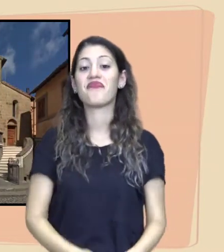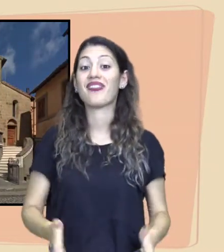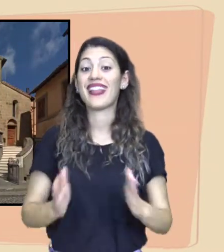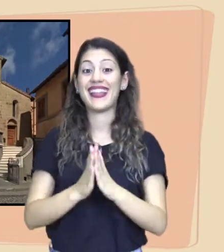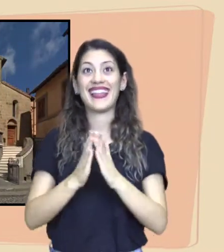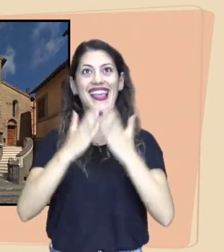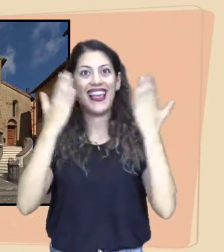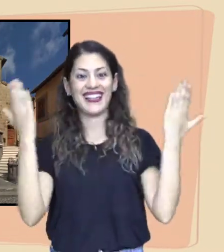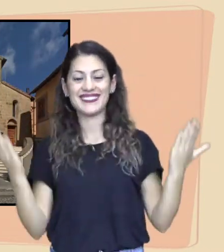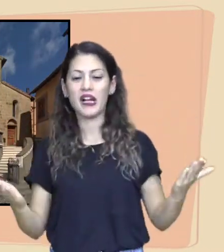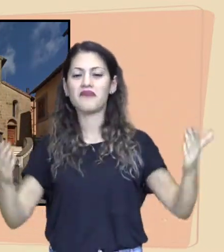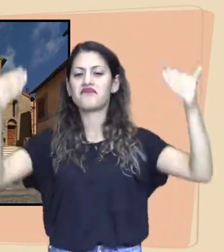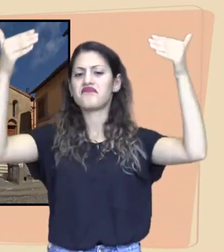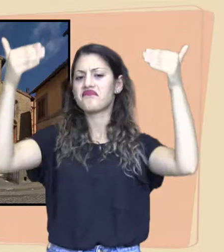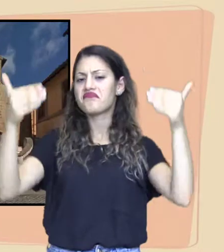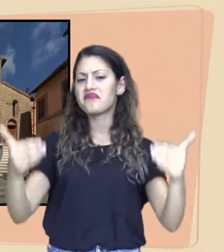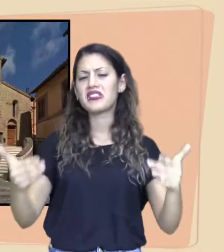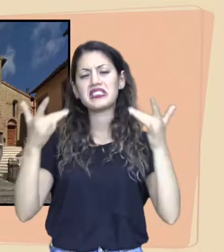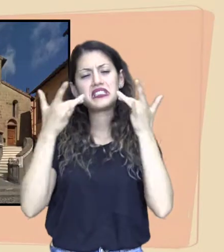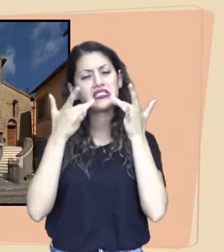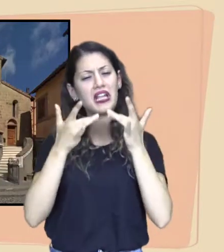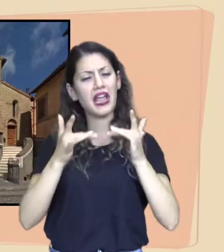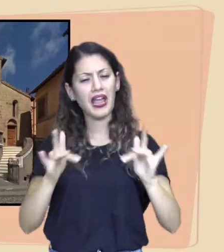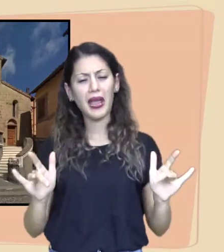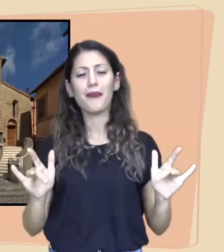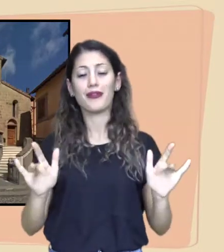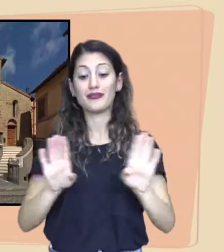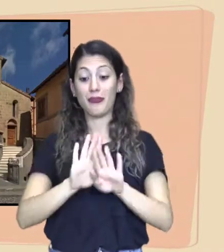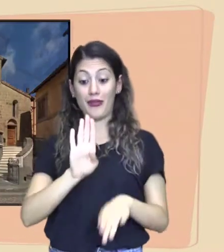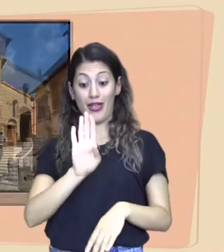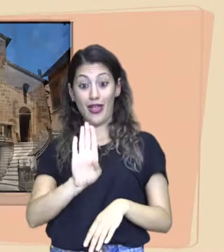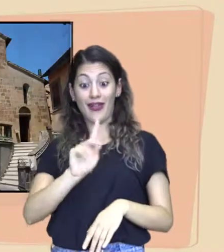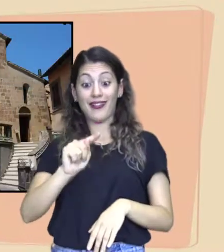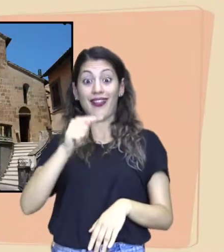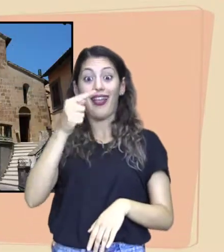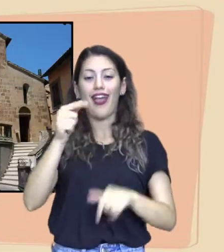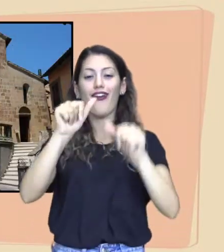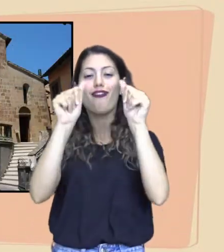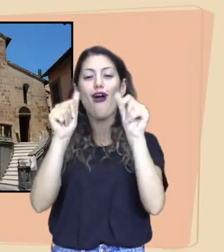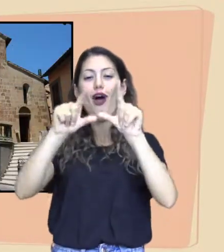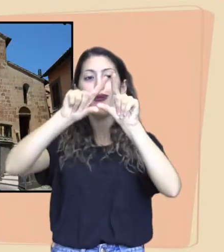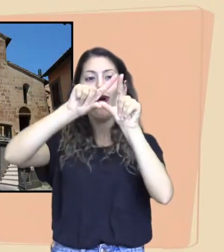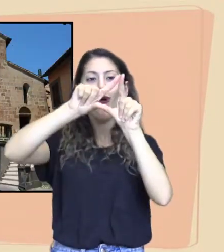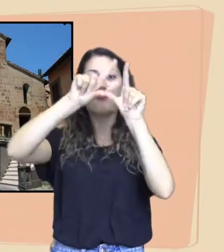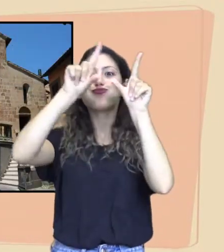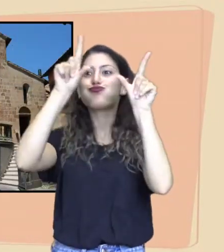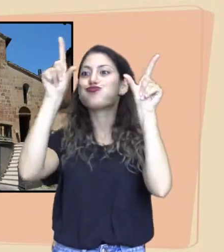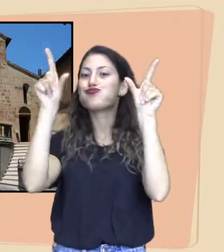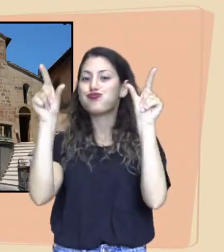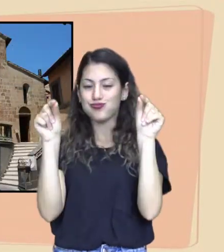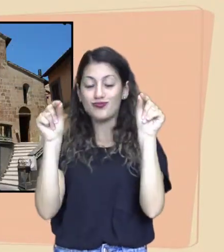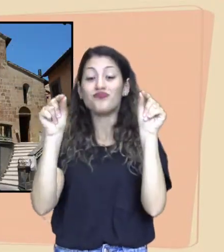la facciata è semplice, con umile portale abbellito da una lunetta;